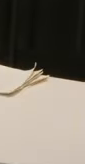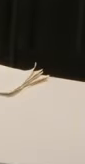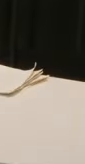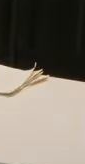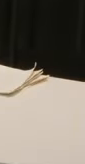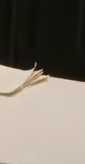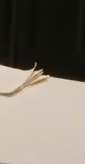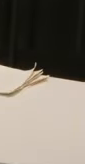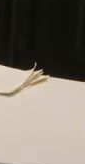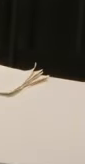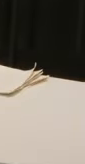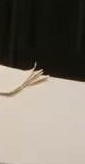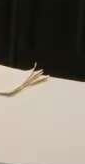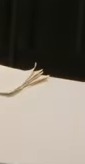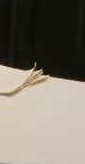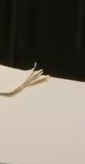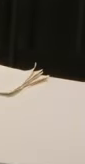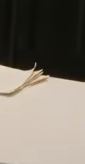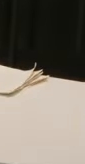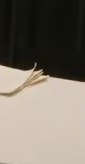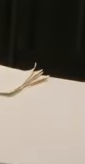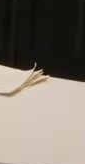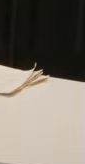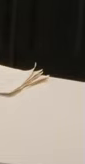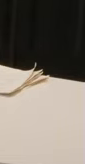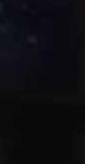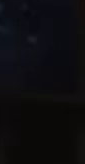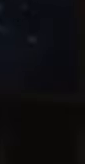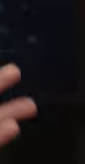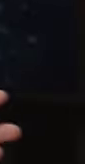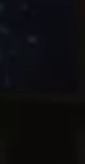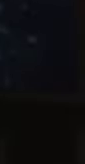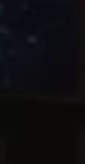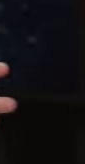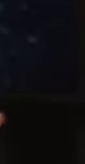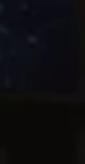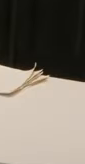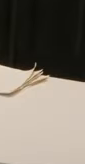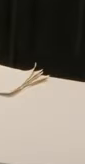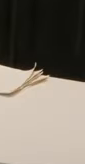que había 10.000 Sí sí claro póngale tres veces menos no no y además mal contado llovía y cuent